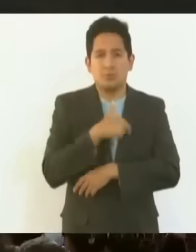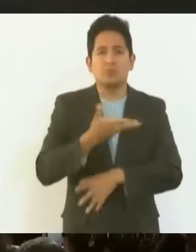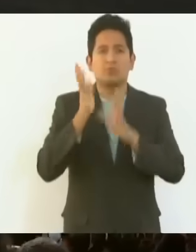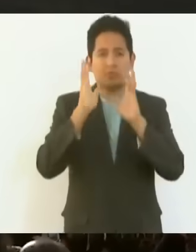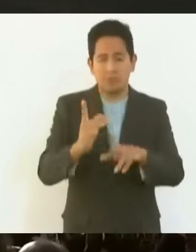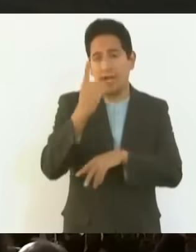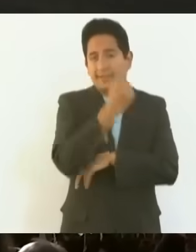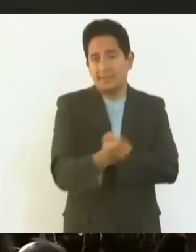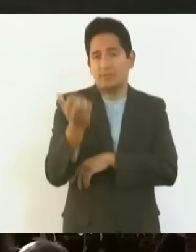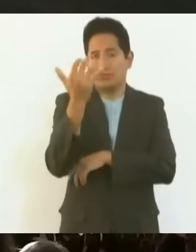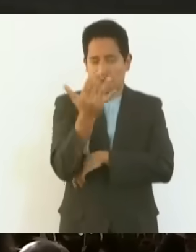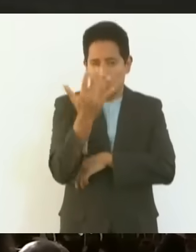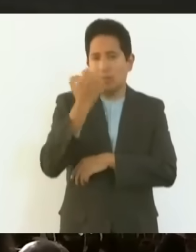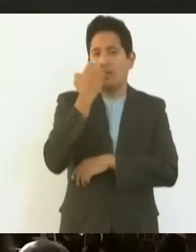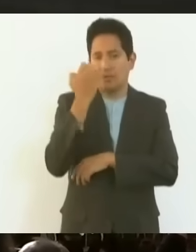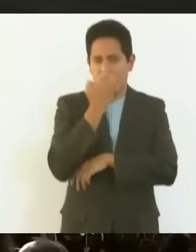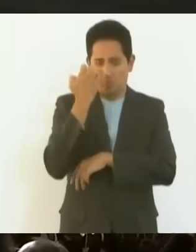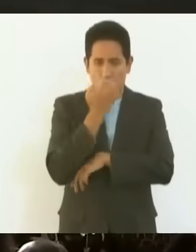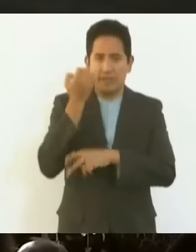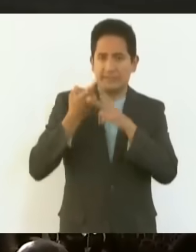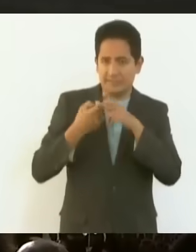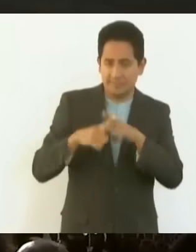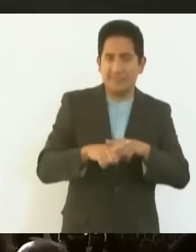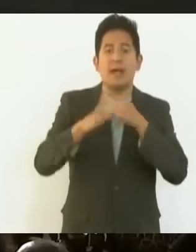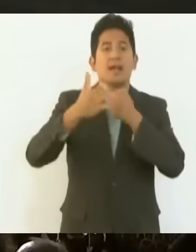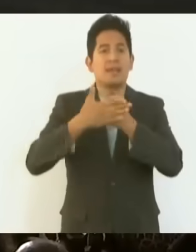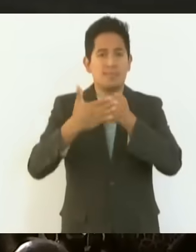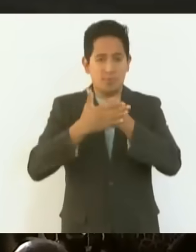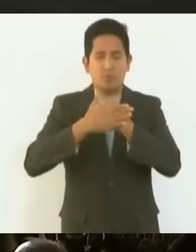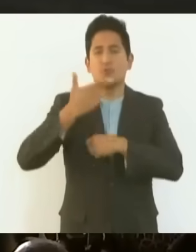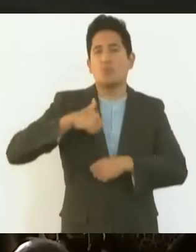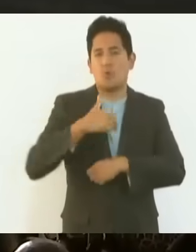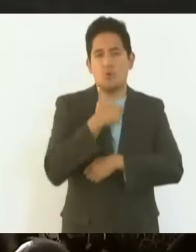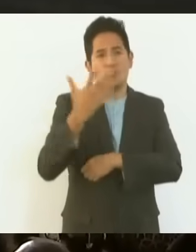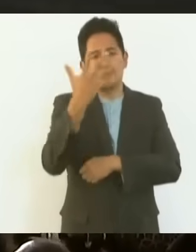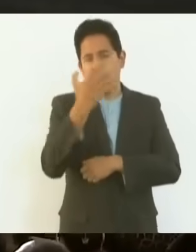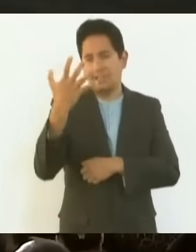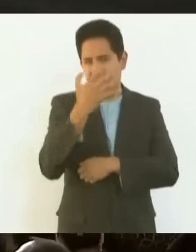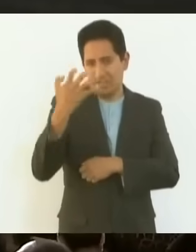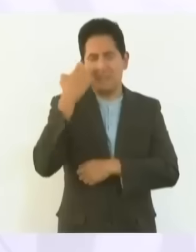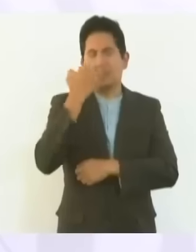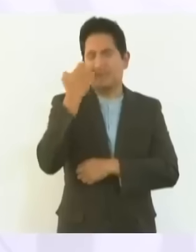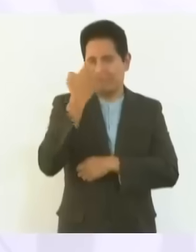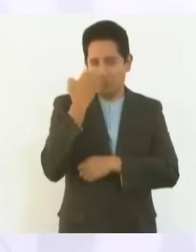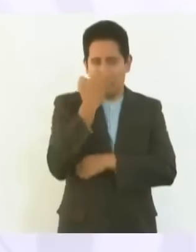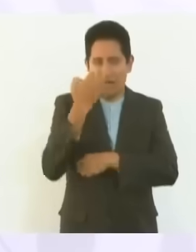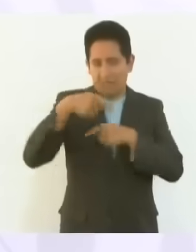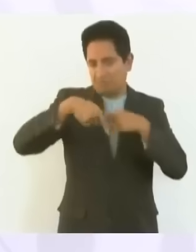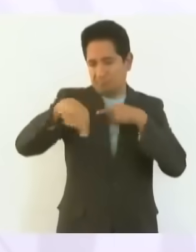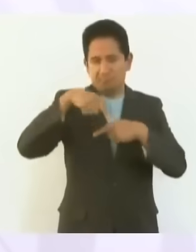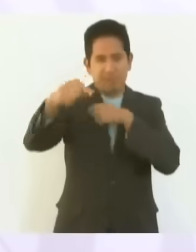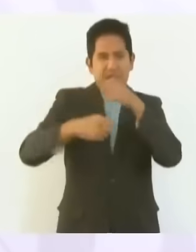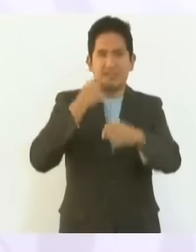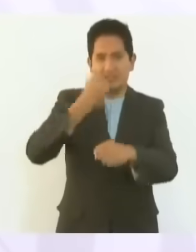escuelas y próximamente llegaremos a 500 escuelas en este año para que ningún niño toque un arma,